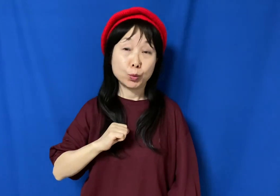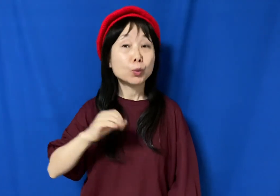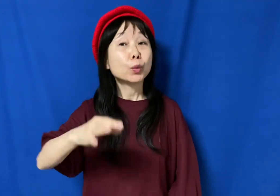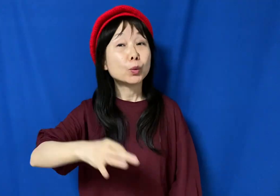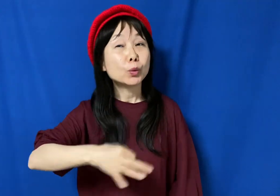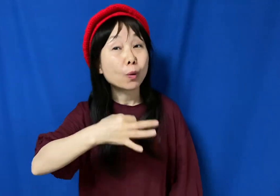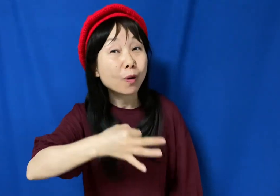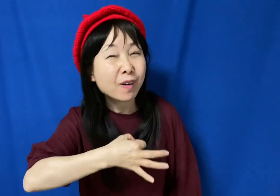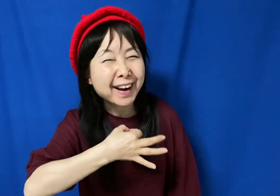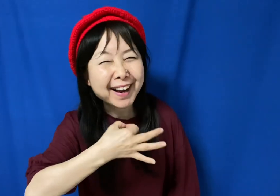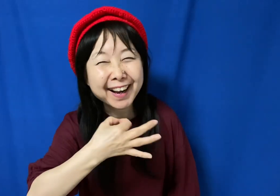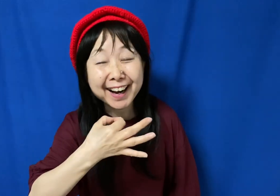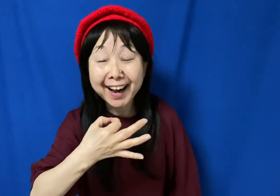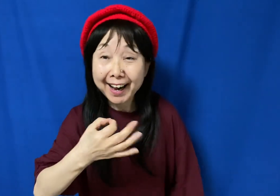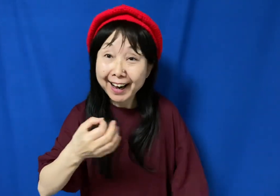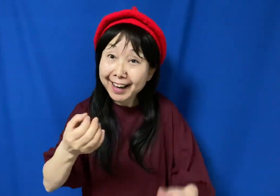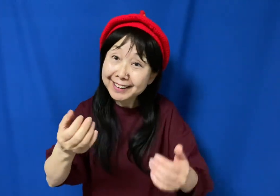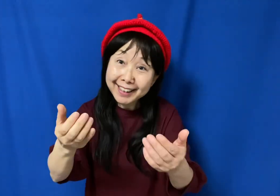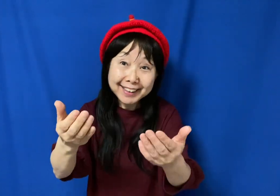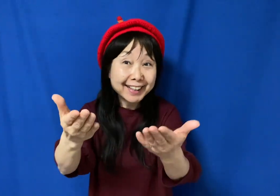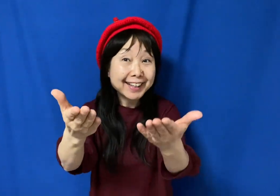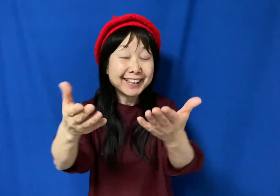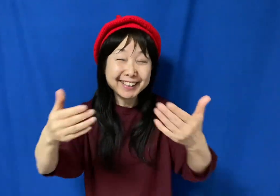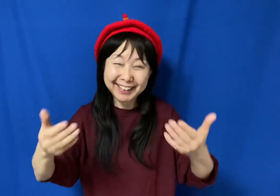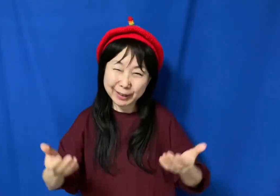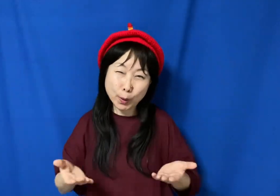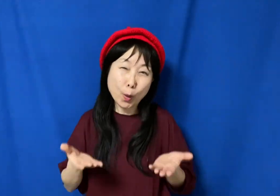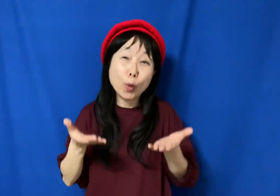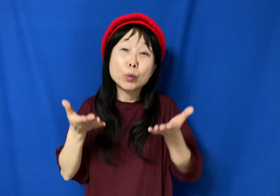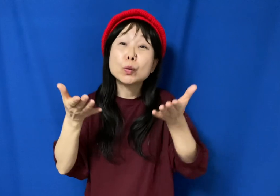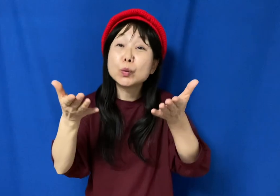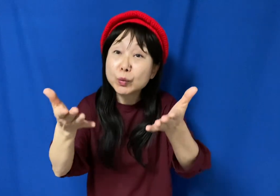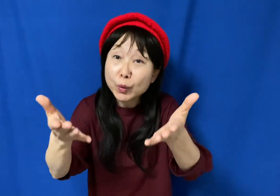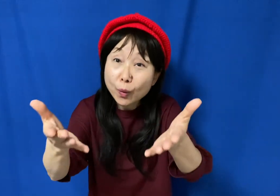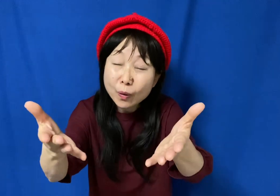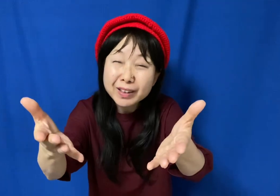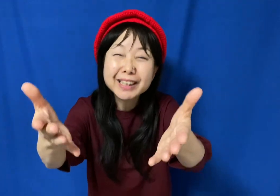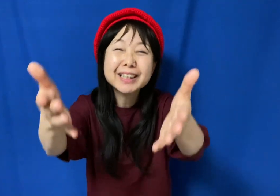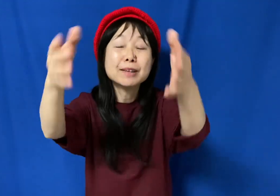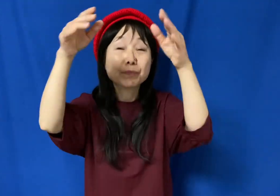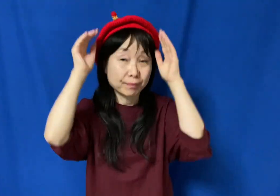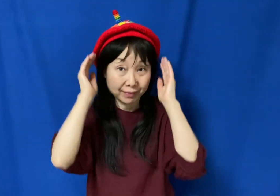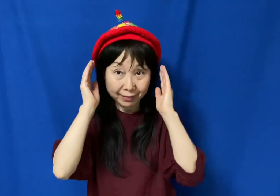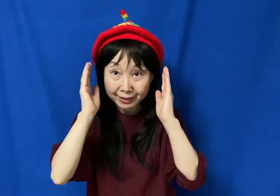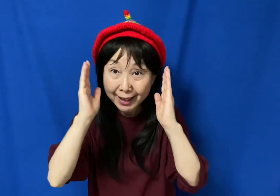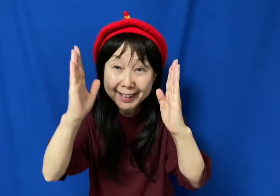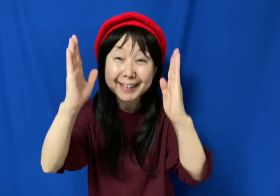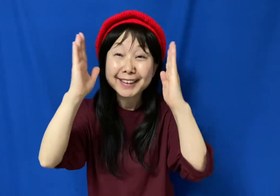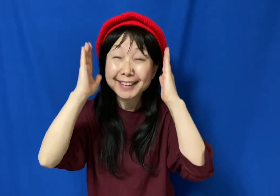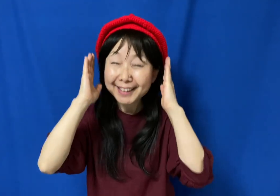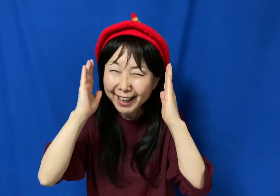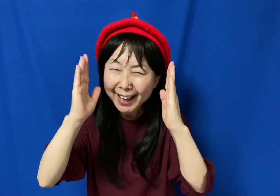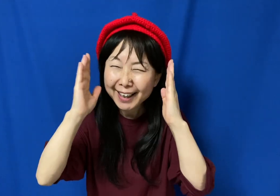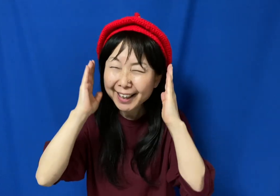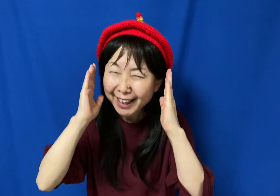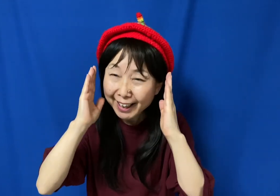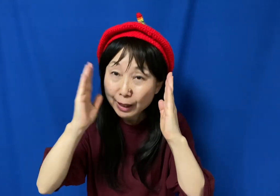この声が あなたに届くように ありったけの（手話：一生懸命）